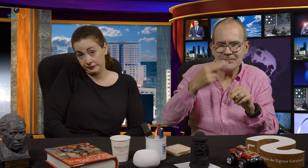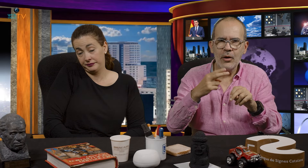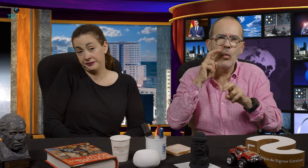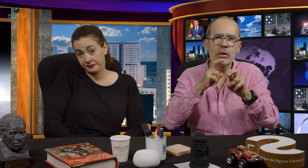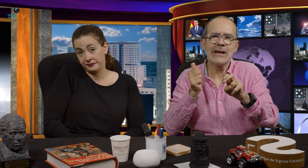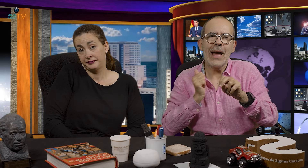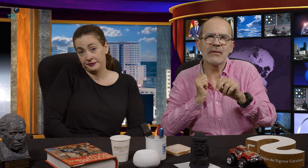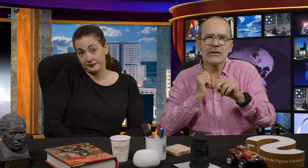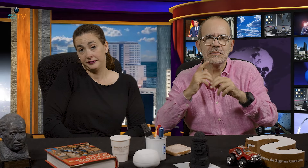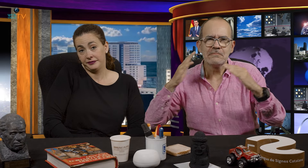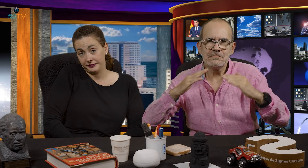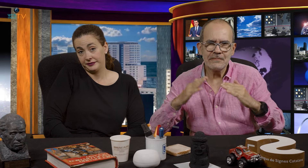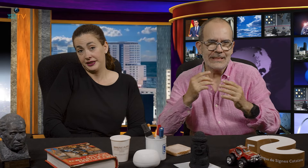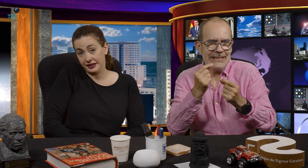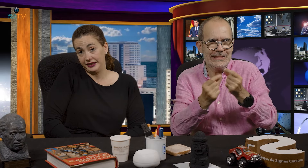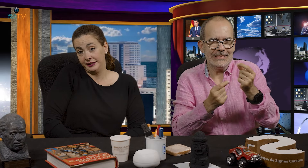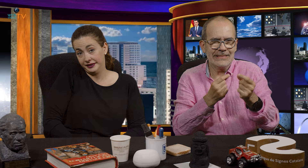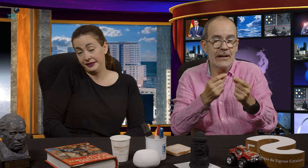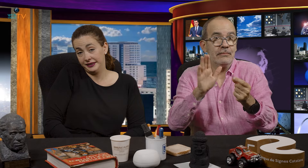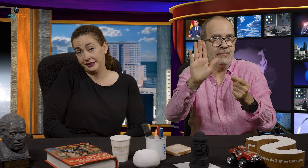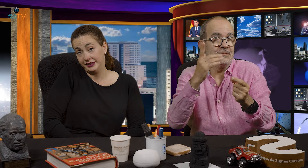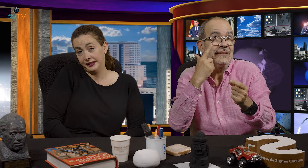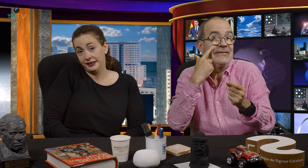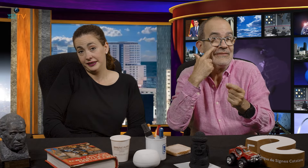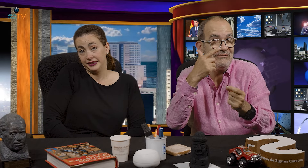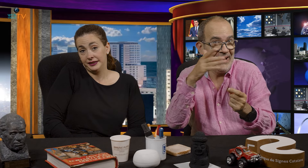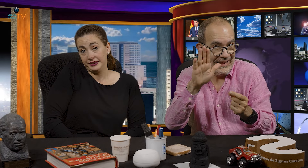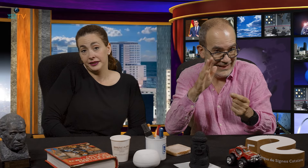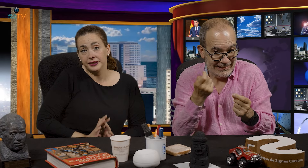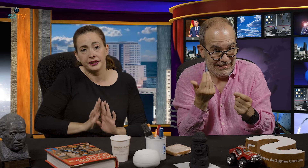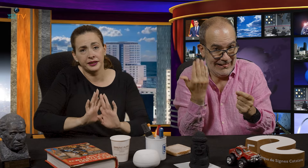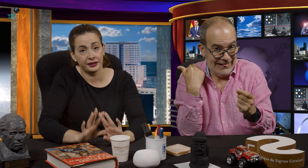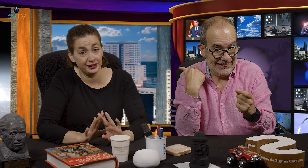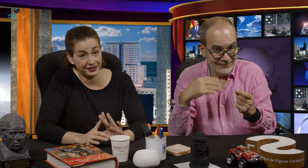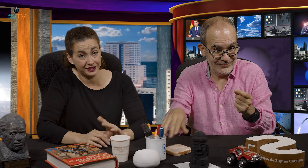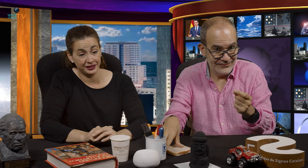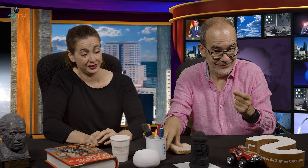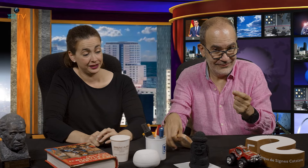Deben tener unas costumbres gastronómicas más respetuosas. Fíjate, hace poco….